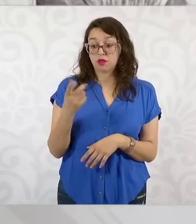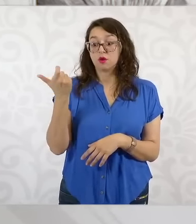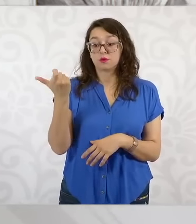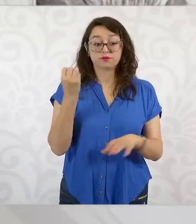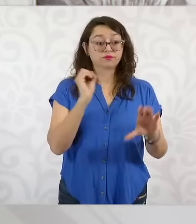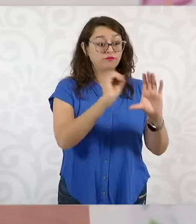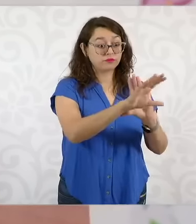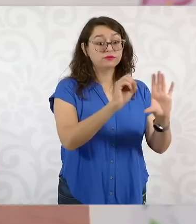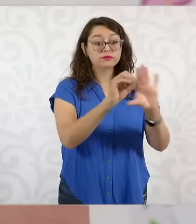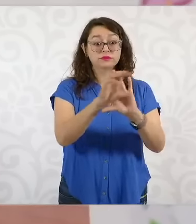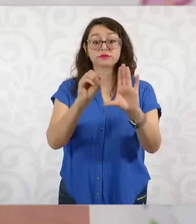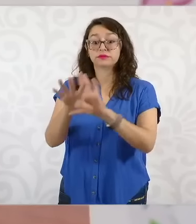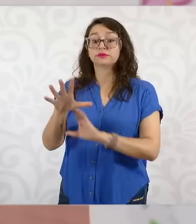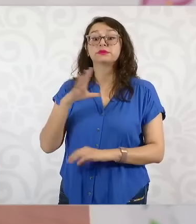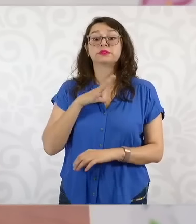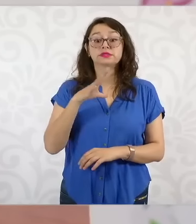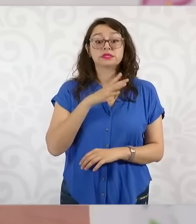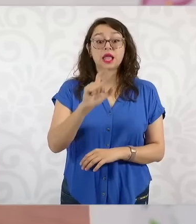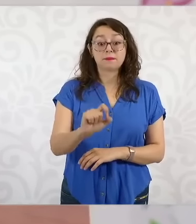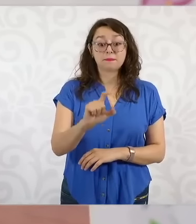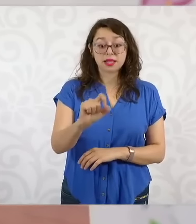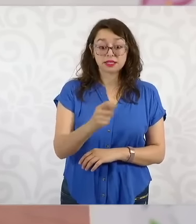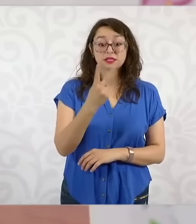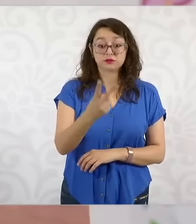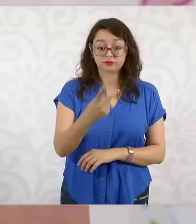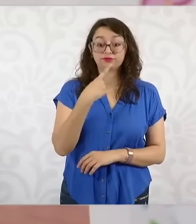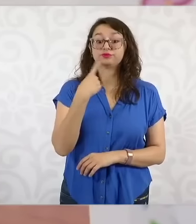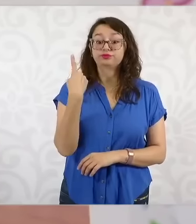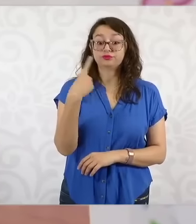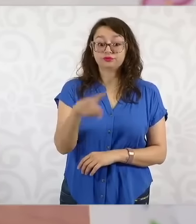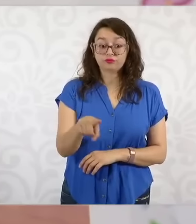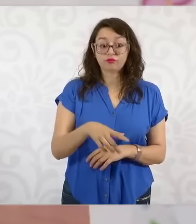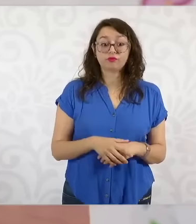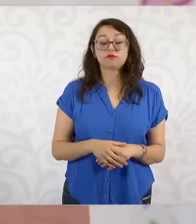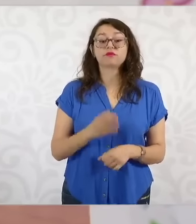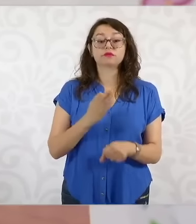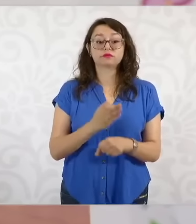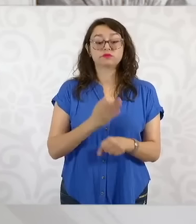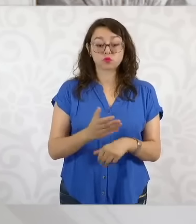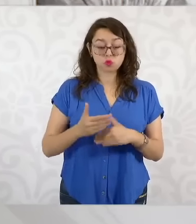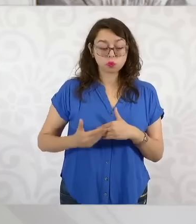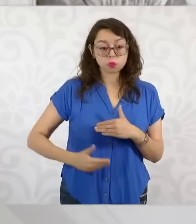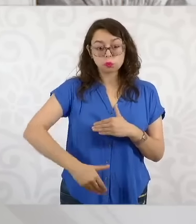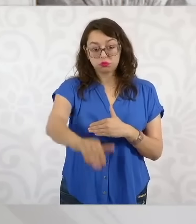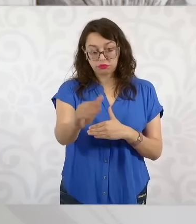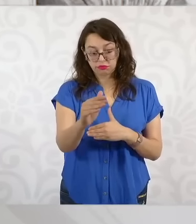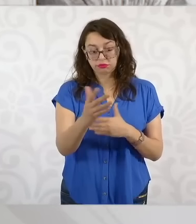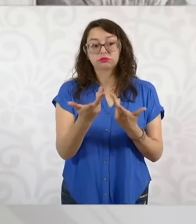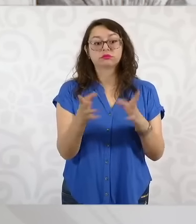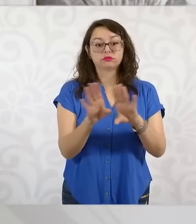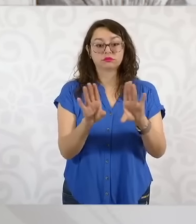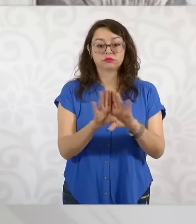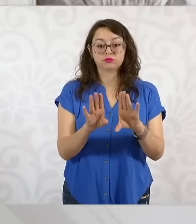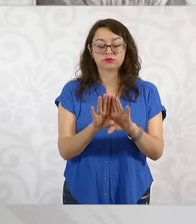este tema solamente tenemos 22 quejas. Eh, ¿qué sigue ahorita? e a partir de la ley establece